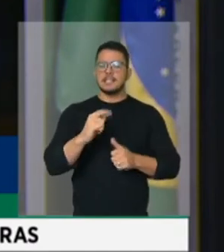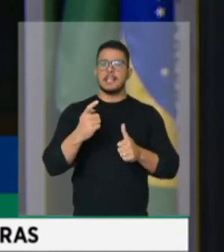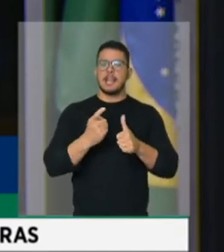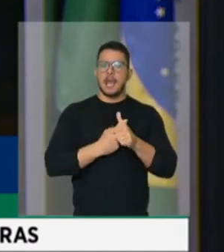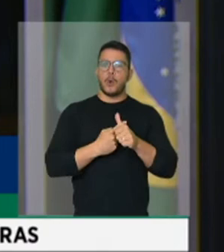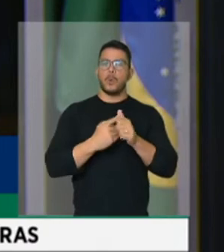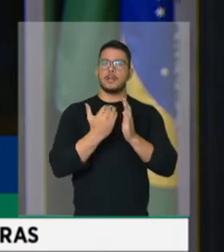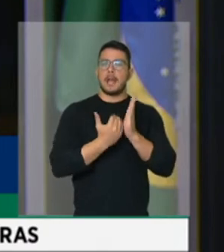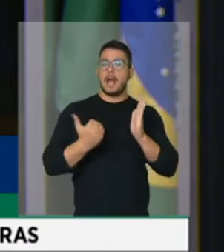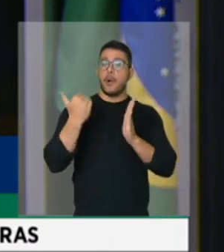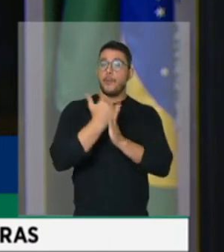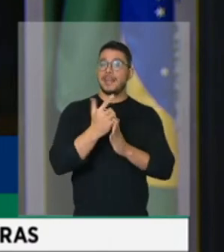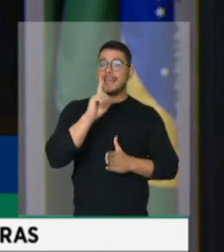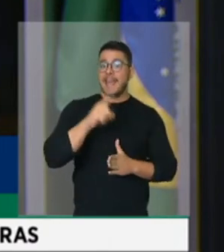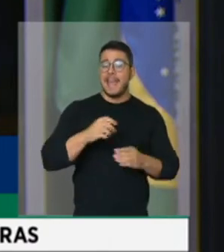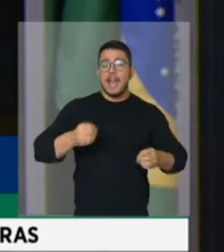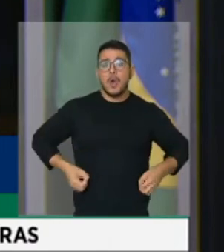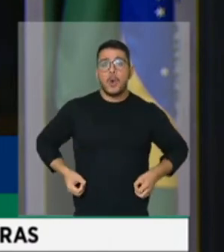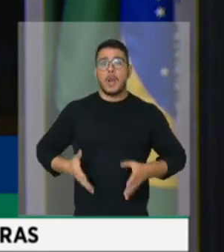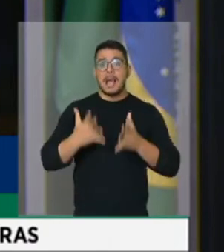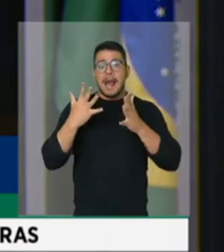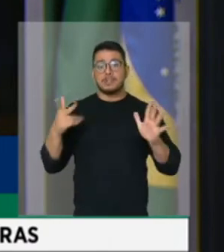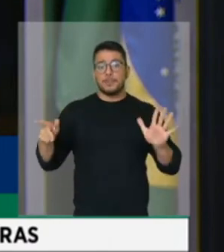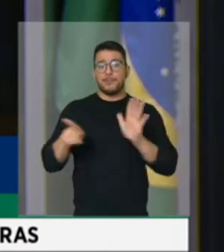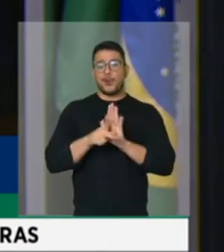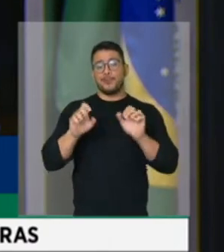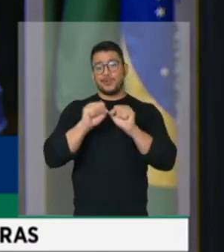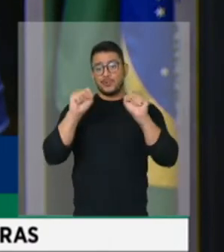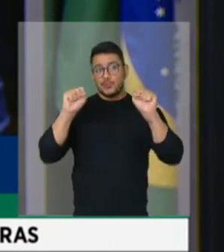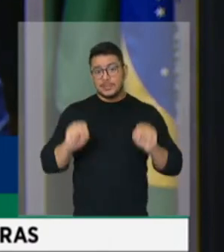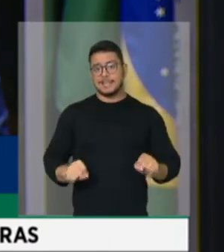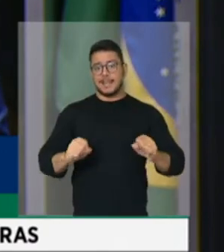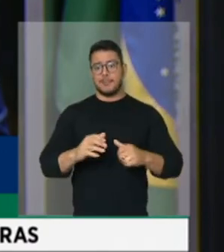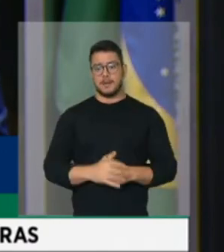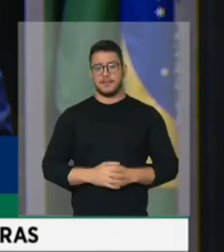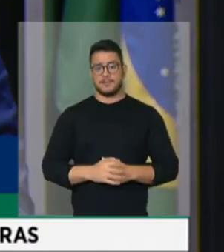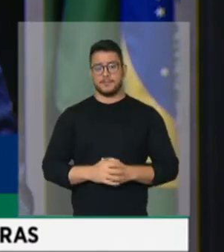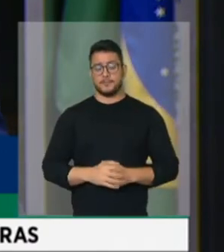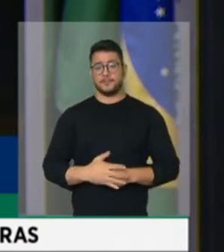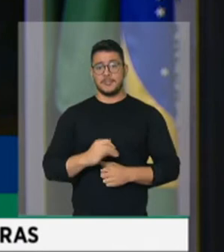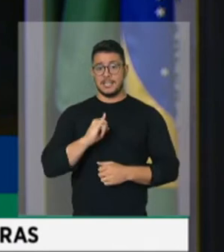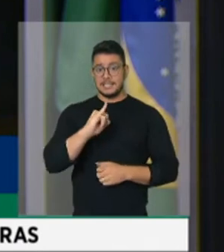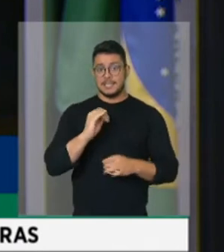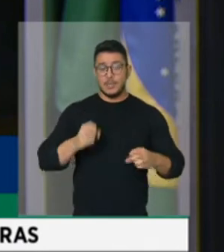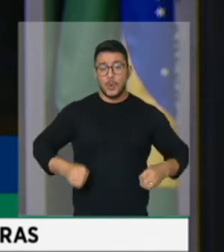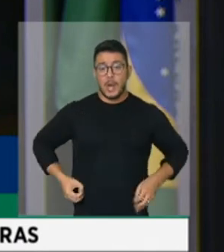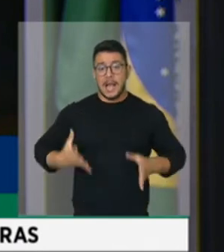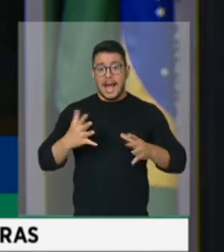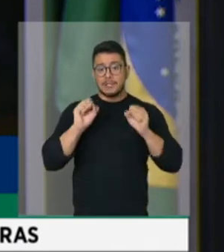SE VAI AUMENTAR OU DIMINUIR A TARIFA NÃO DEVE SER SE A EMPRESA É PÚBLICA OU PRIVADA, SE A MAIOR PARTE DAS AÇÕES SÃO PÚBLICAS OU SÃO